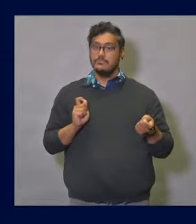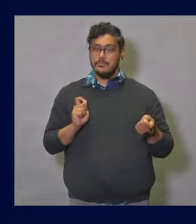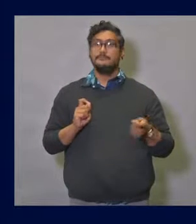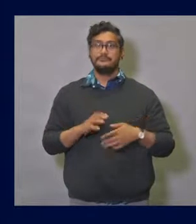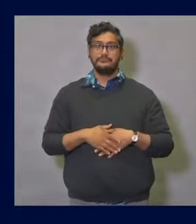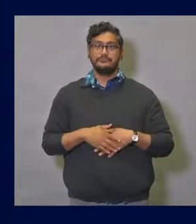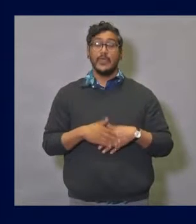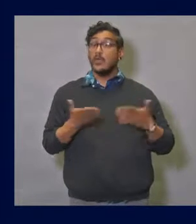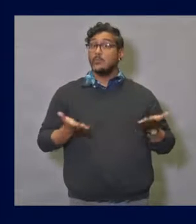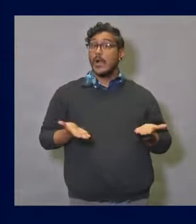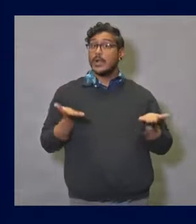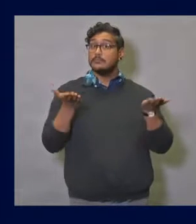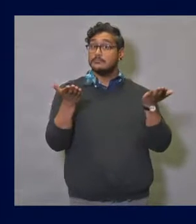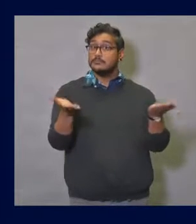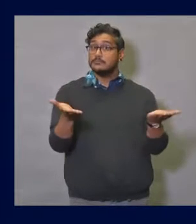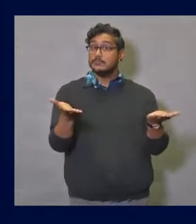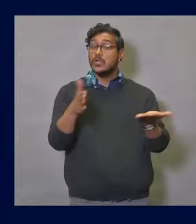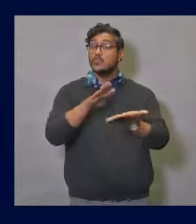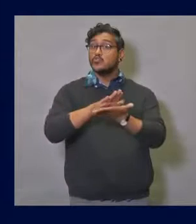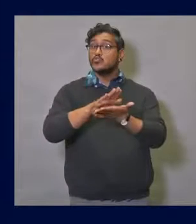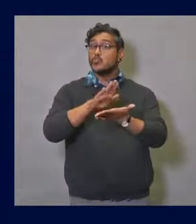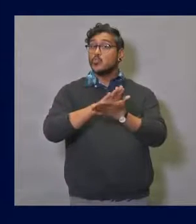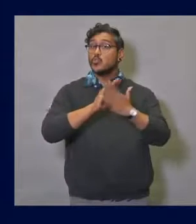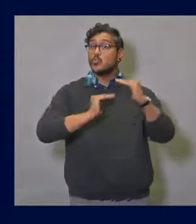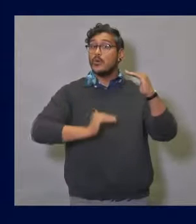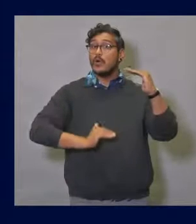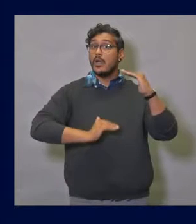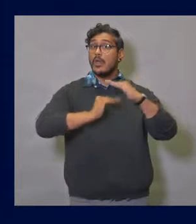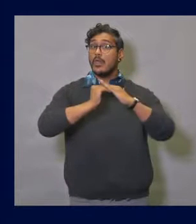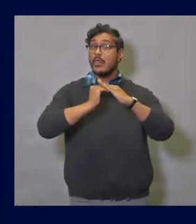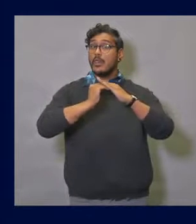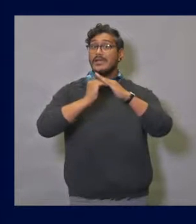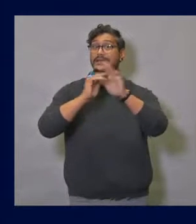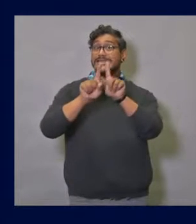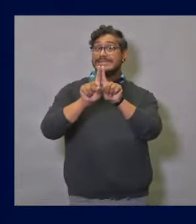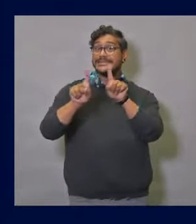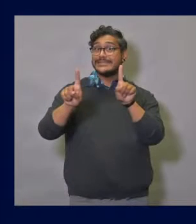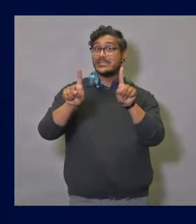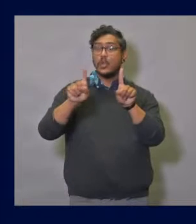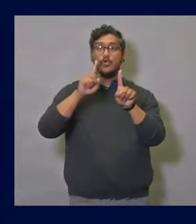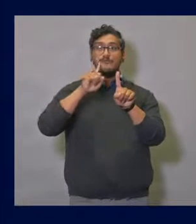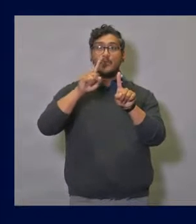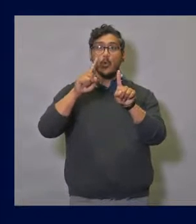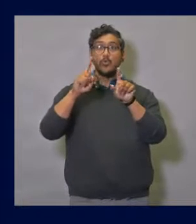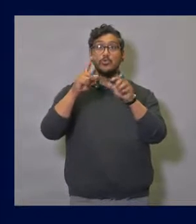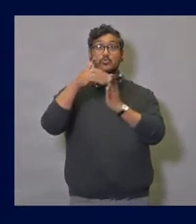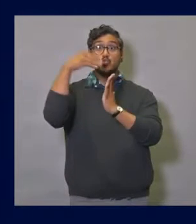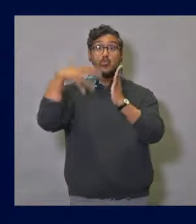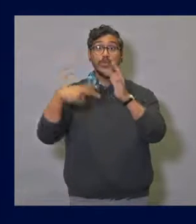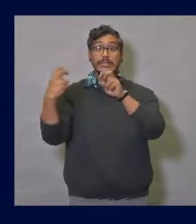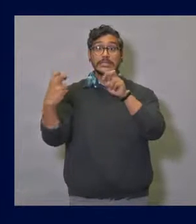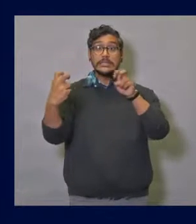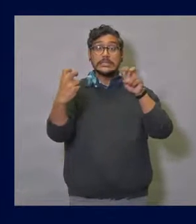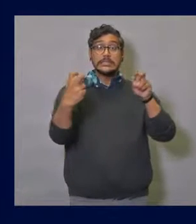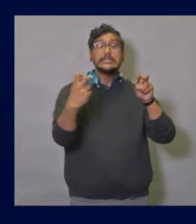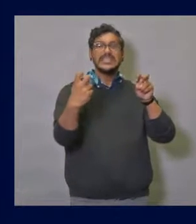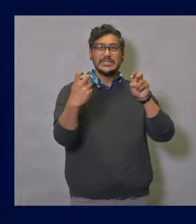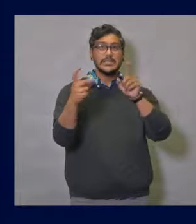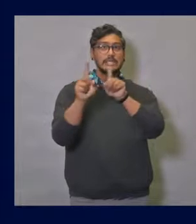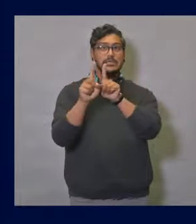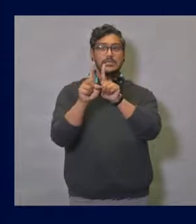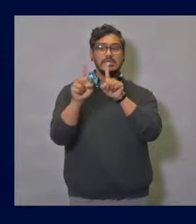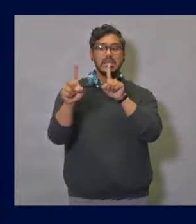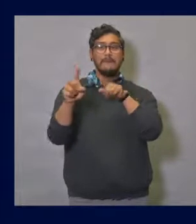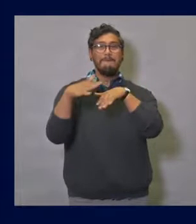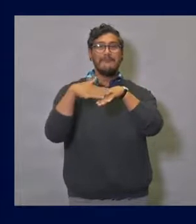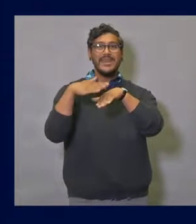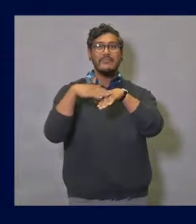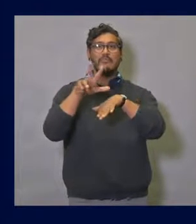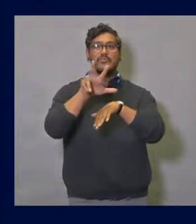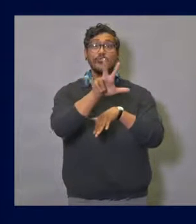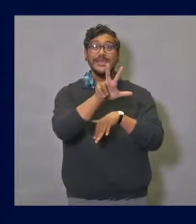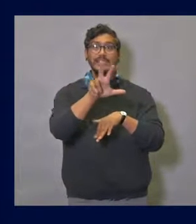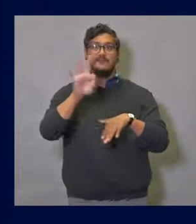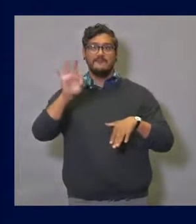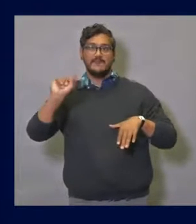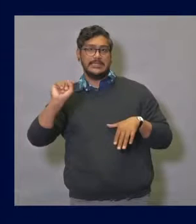LAS ESCUELAS, PERO CON ALGUNAS